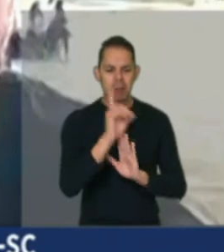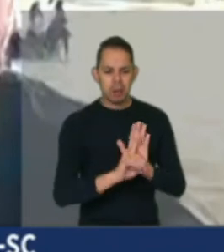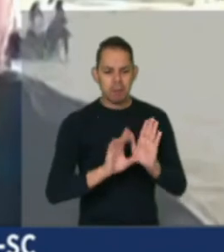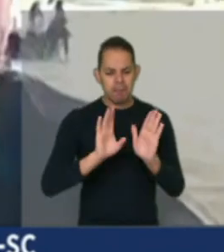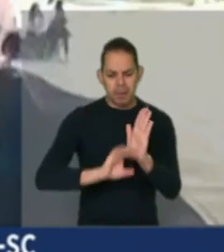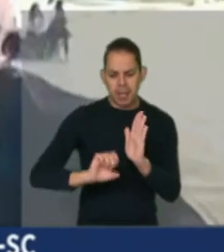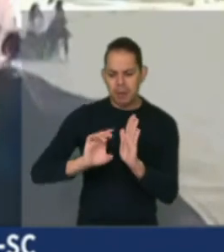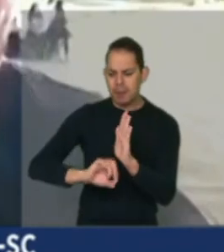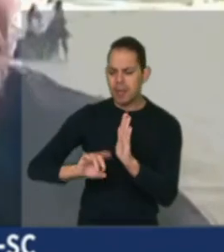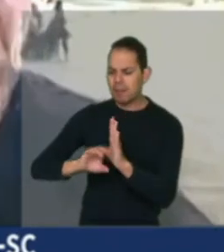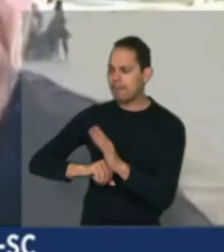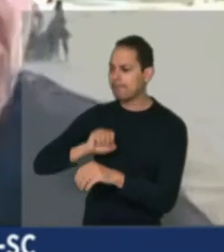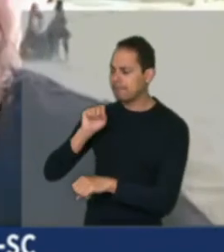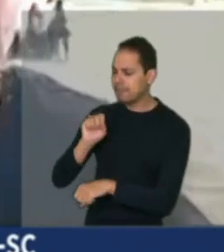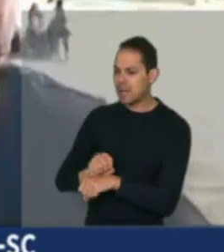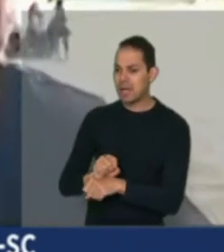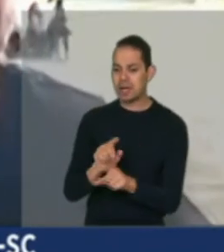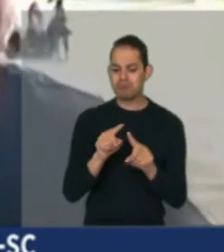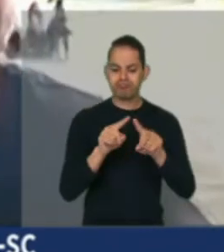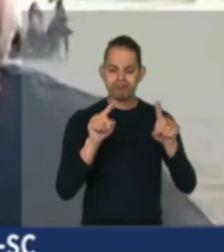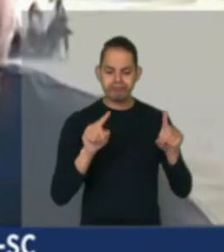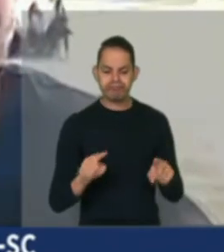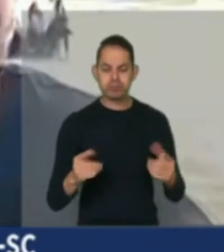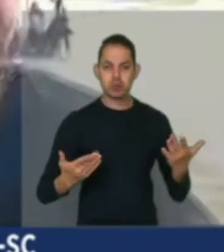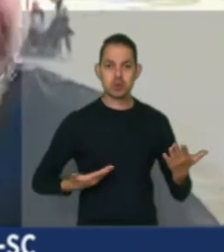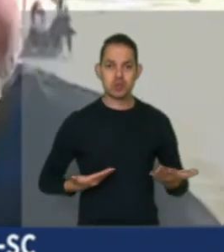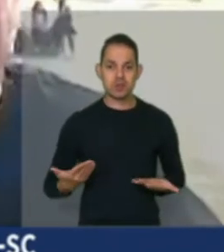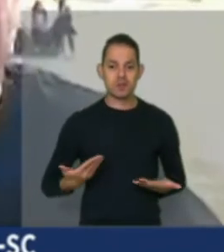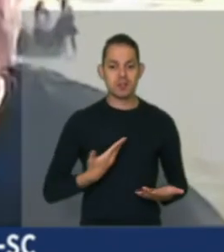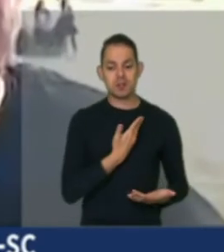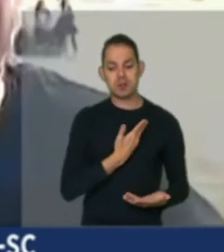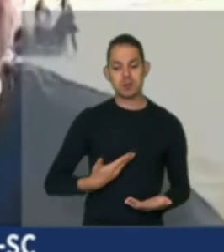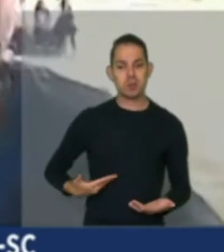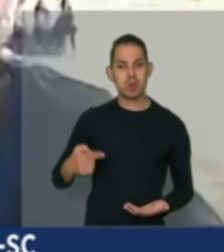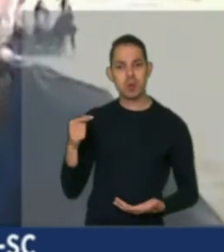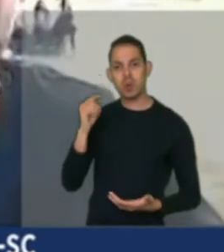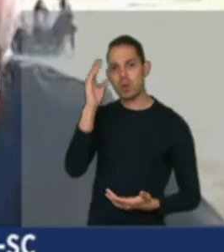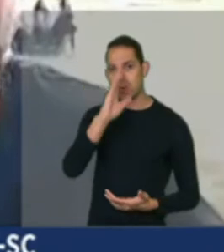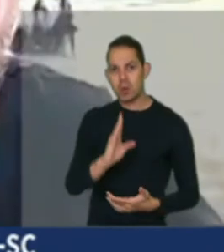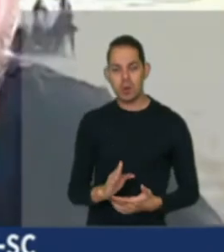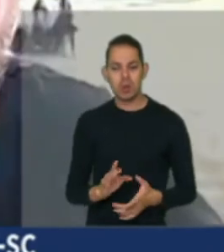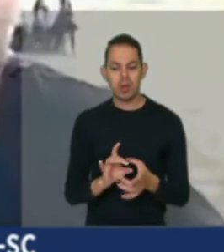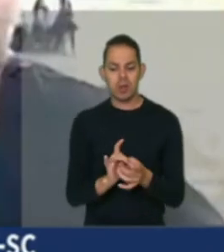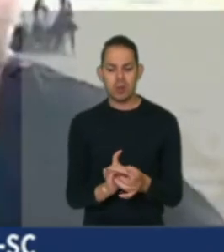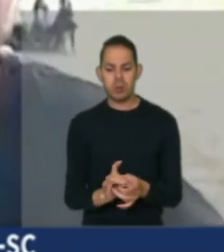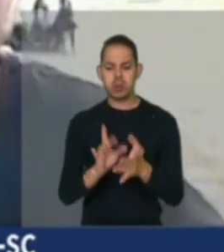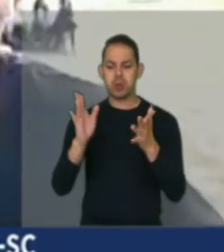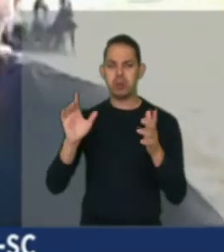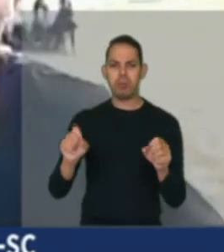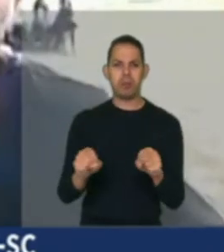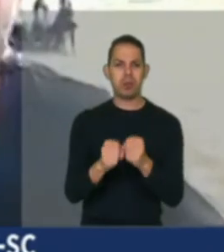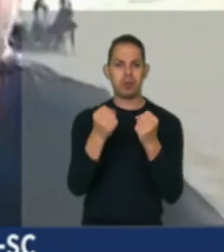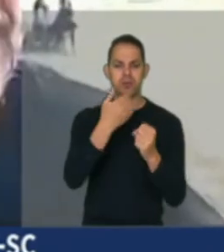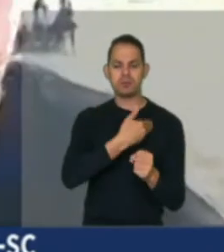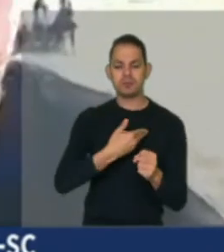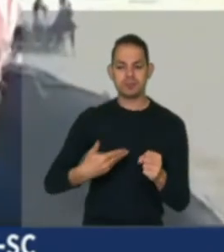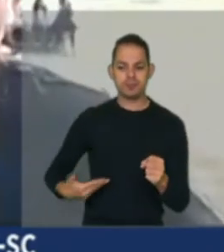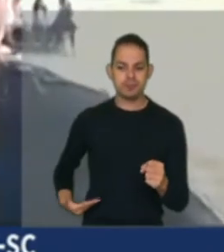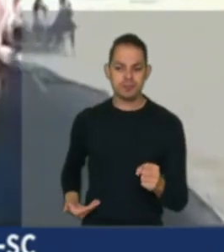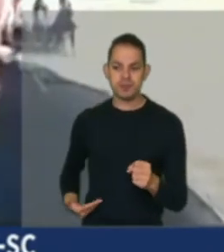TRABALHADORES DESSE PAÍS DOS SERVIDORES PÚBLICOS DESSE PAÍS. CHEGA DE NEOLIBERALISMO QUE DESMONTA O ESTADO BRASILEIRO E A SOBERANIA NACIONAL. NÃO É PEC 32, NÃO